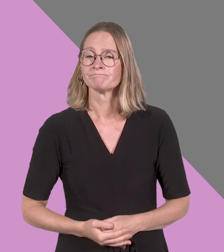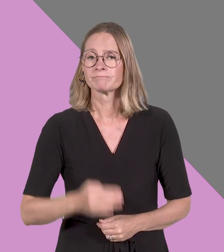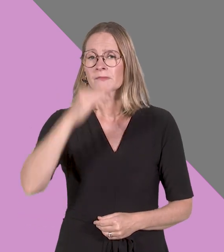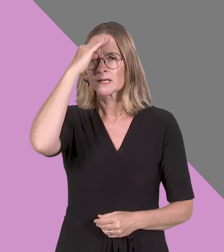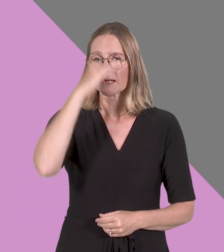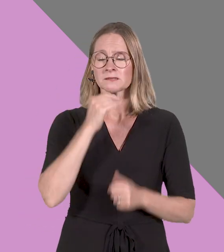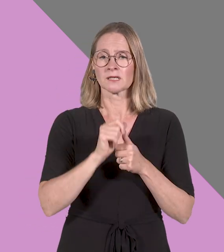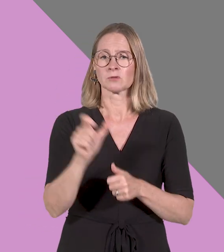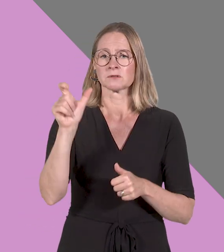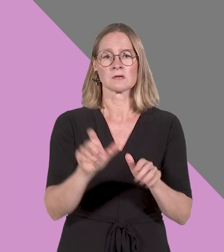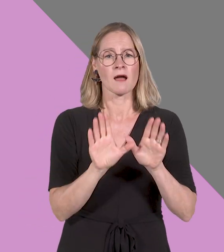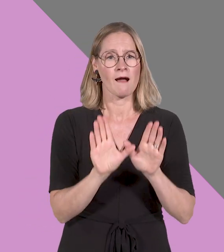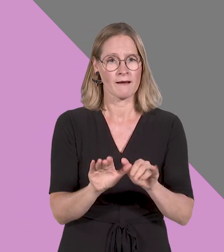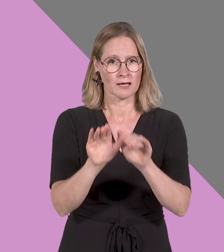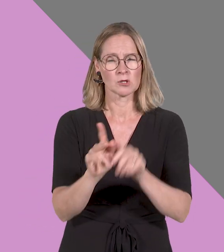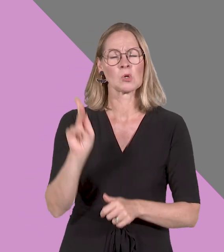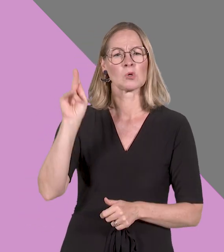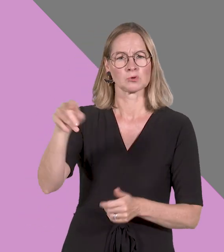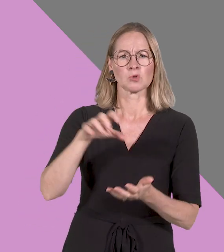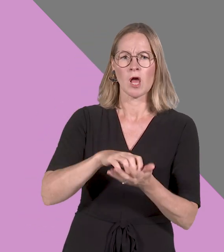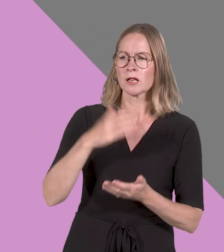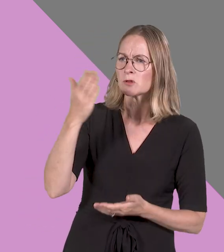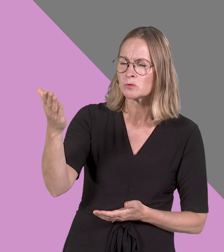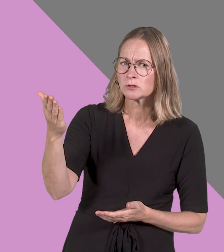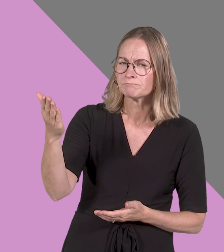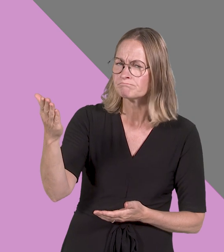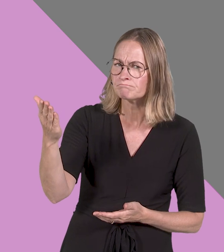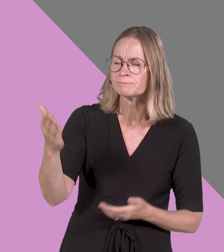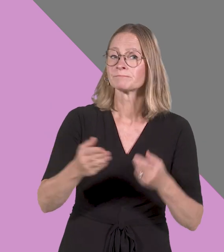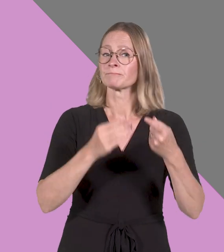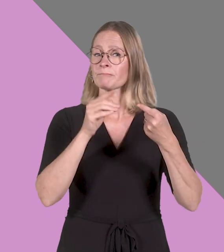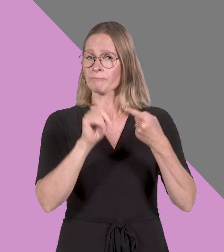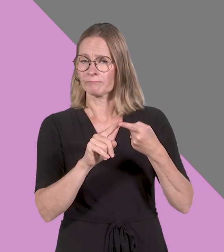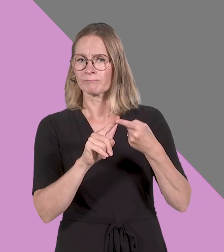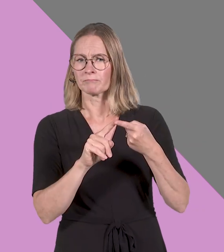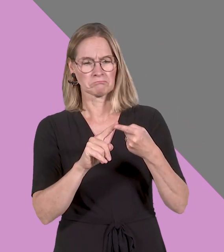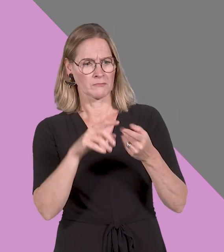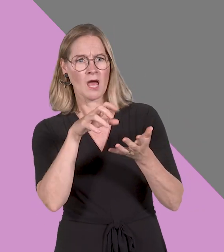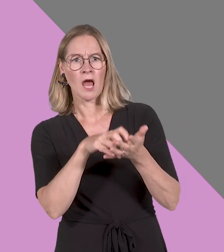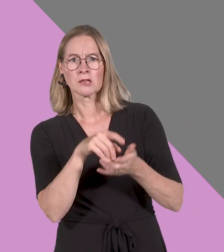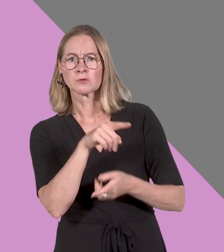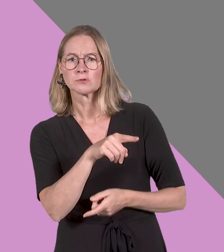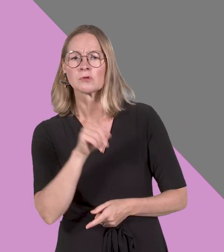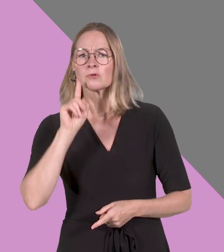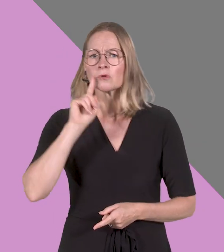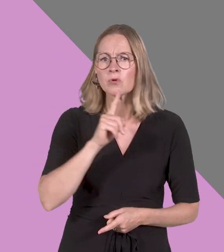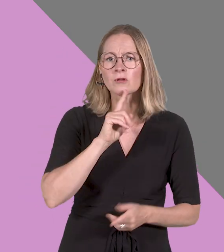Kansanedustaja Harakka kysyykin hallitukselta, milloin se käynnistää -